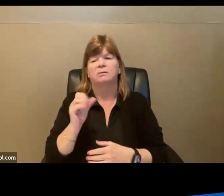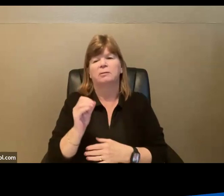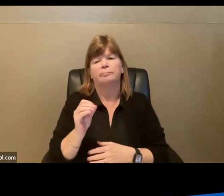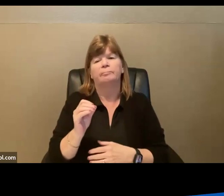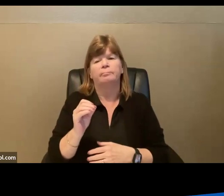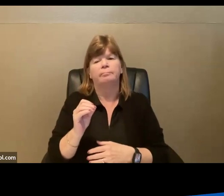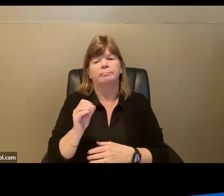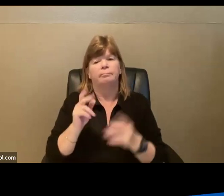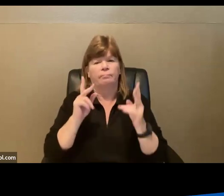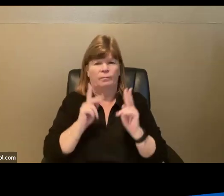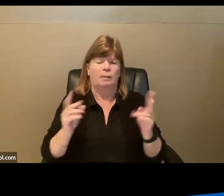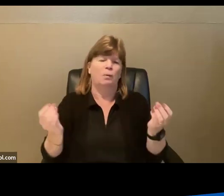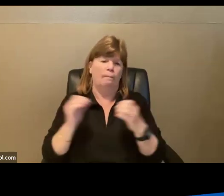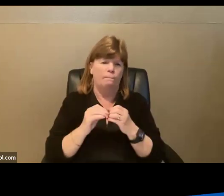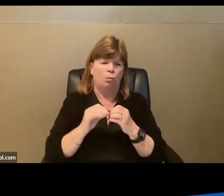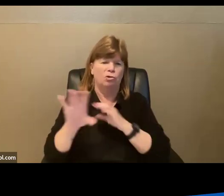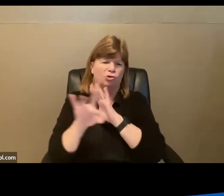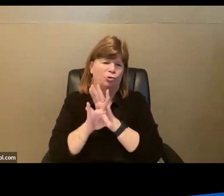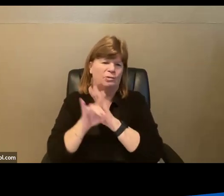La gente está optando más por ese tratamiento en este momento.